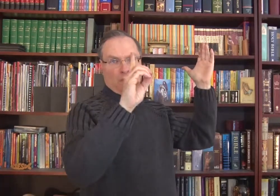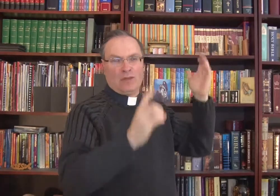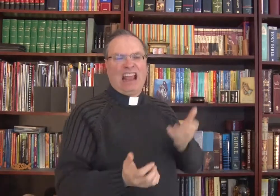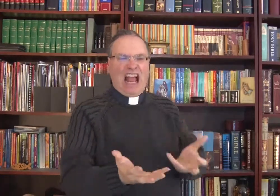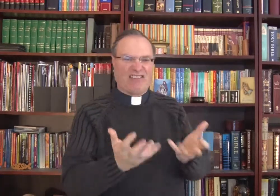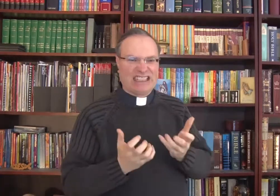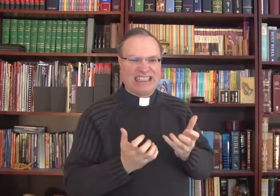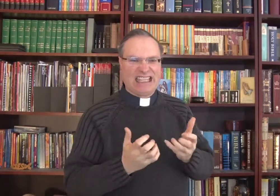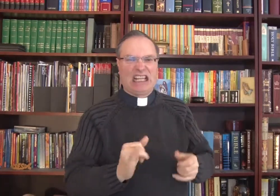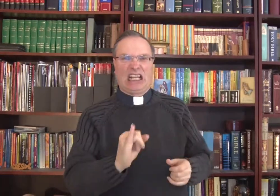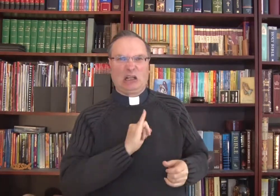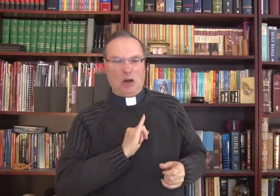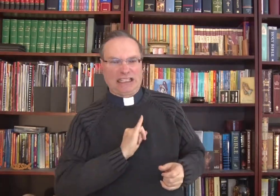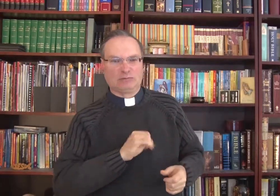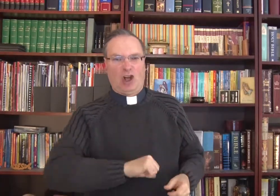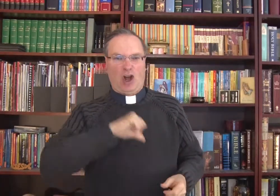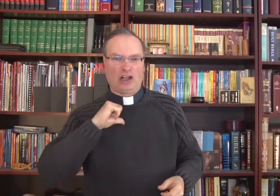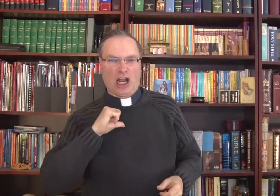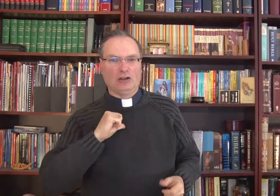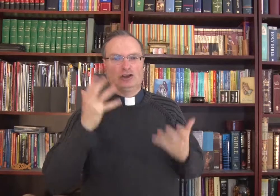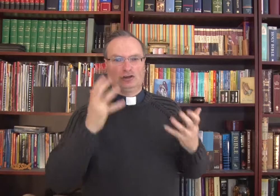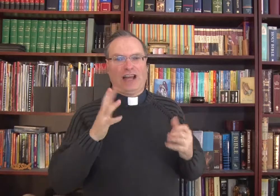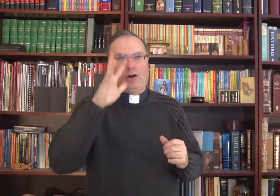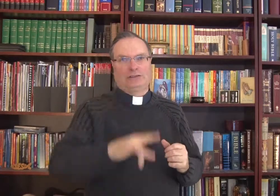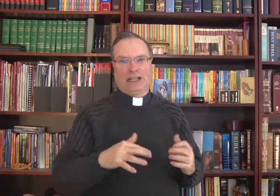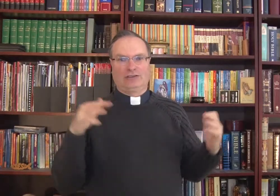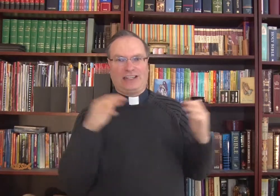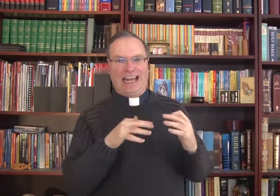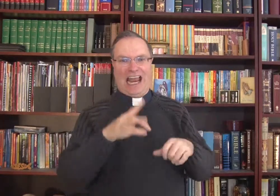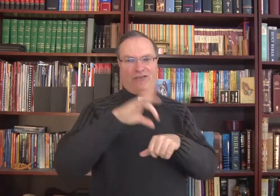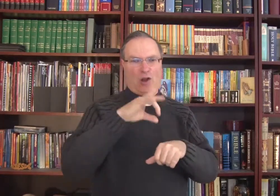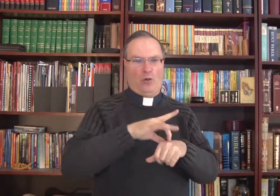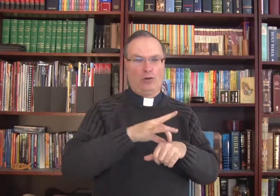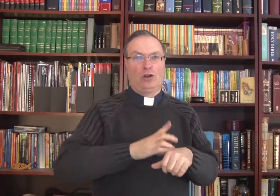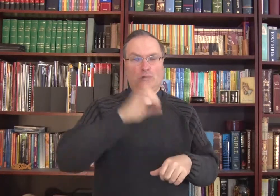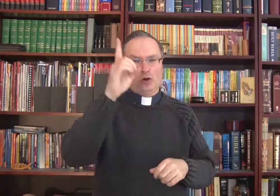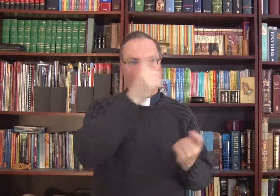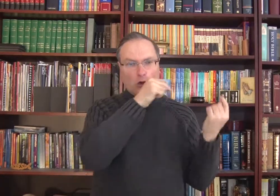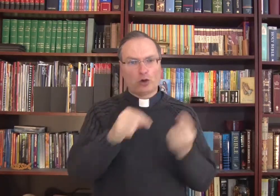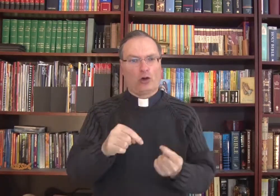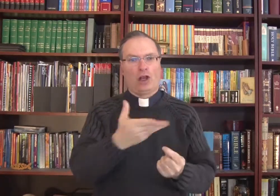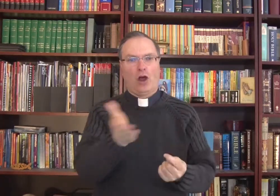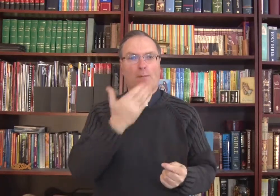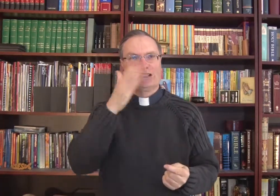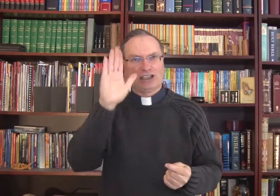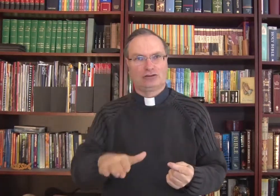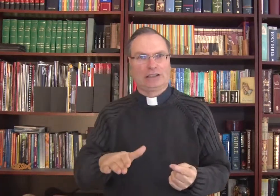L'avidité, l'égoïsme, et l'orgueil sont souvent les conséquences des guerres et des fléaux. Dieu retourne leurs méchancetés